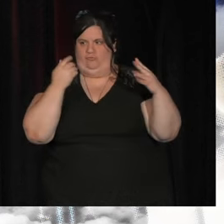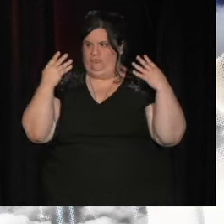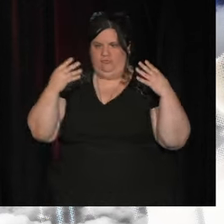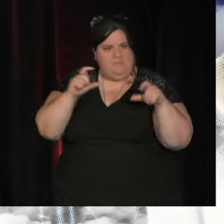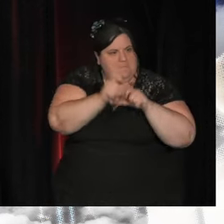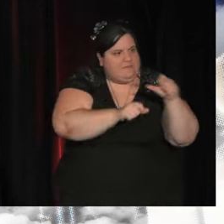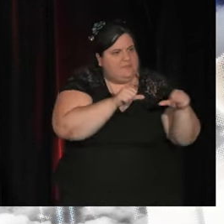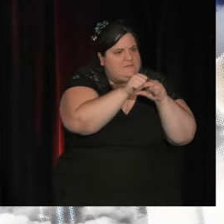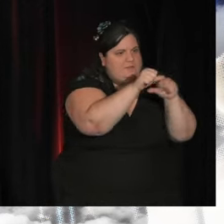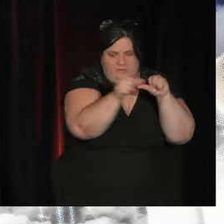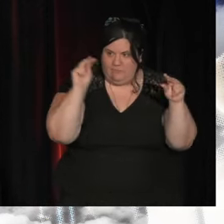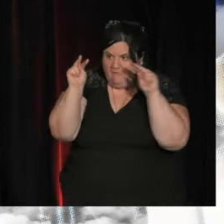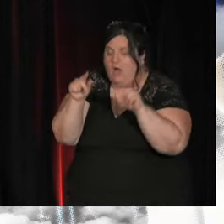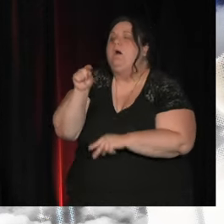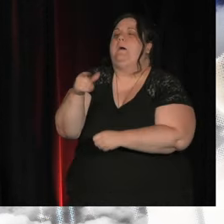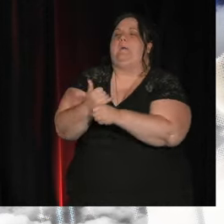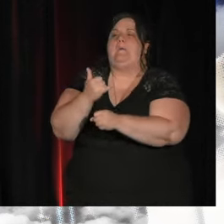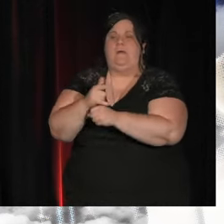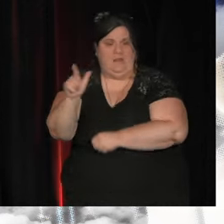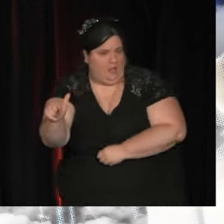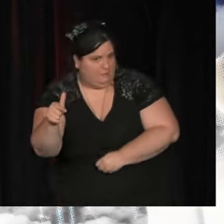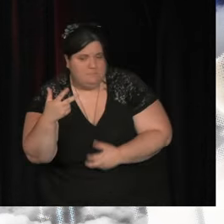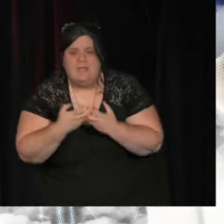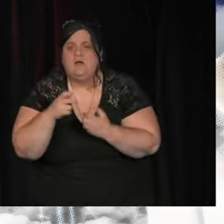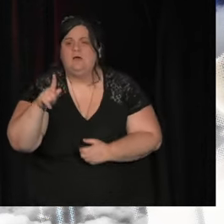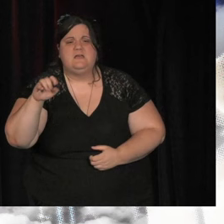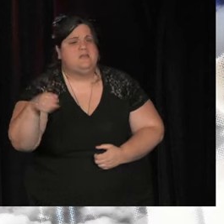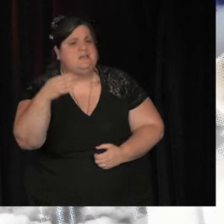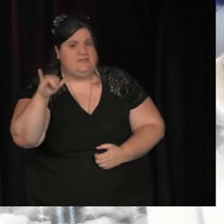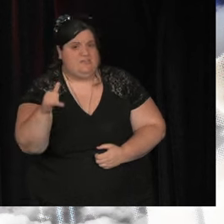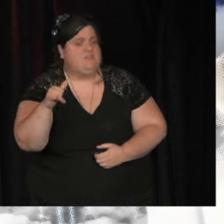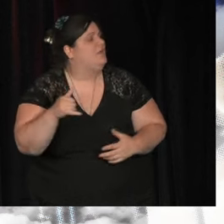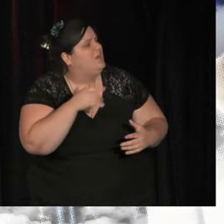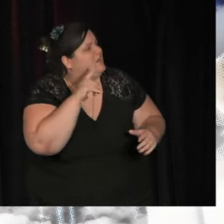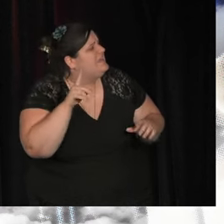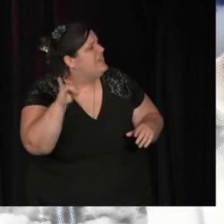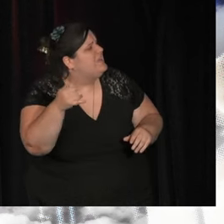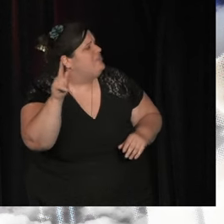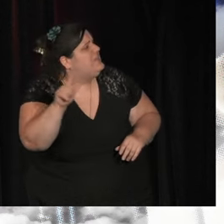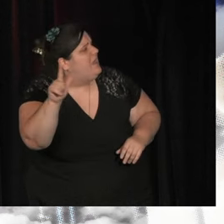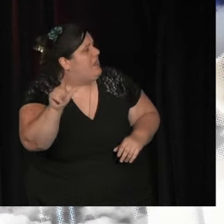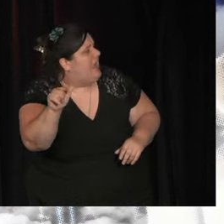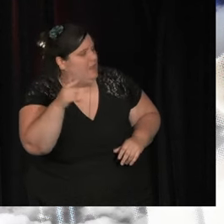Ça, il n'y avait pas au début et donc quand tu dis : "Il y a Genji là-bas", "là-bas", ça ne veut rien dire. Donc si tu veux vraiment bien jouer et bien te coordonner,